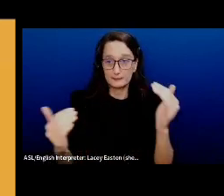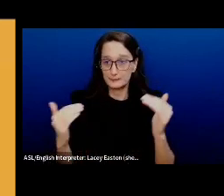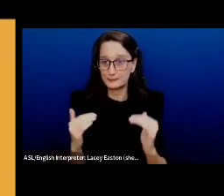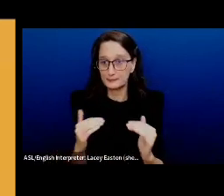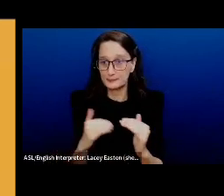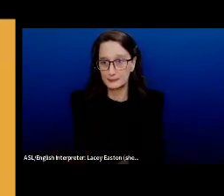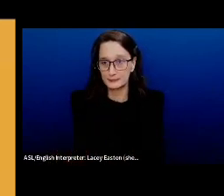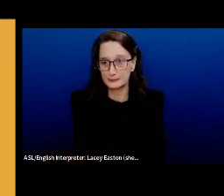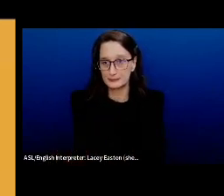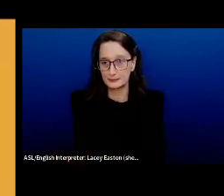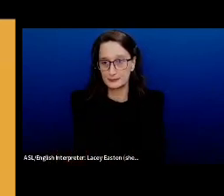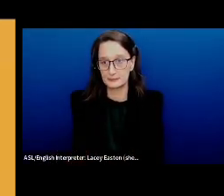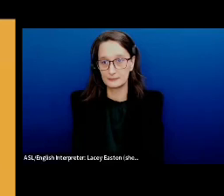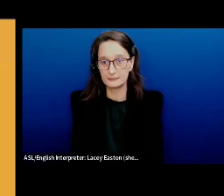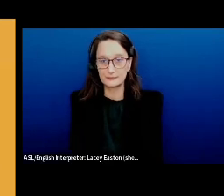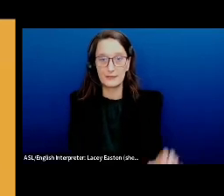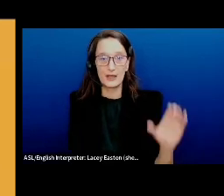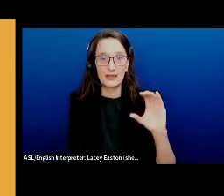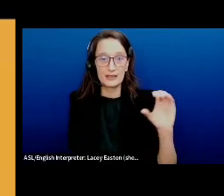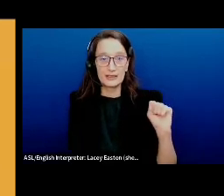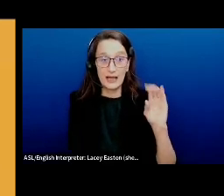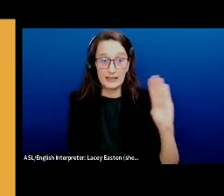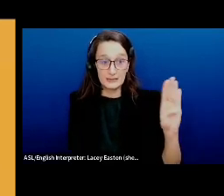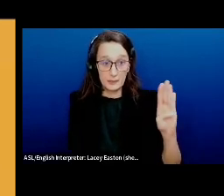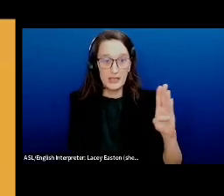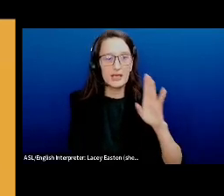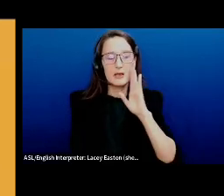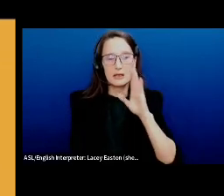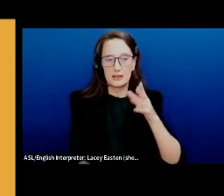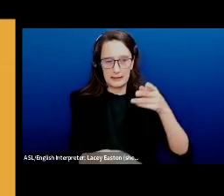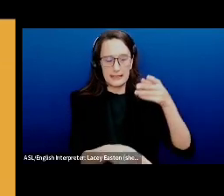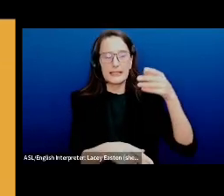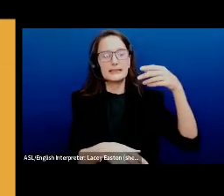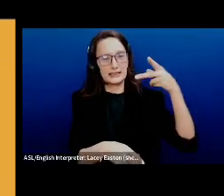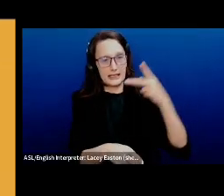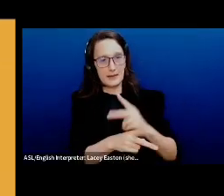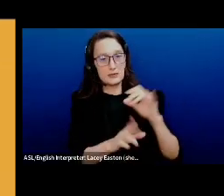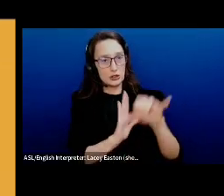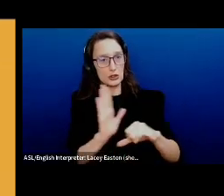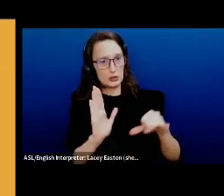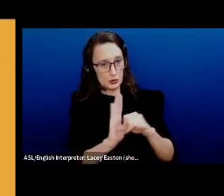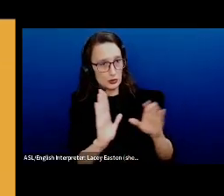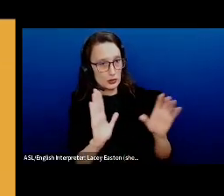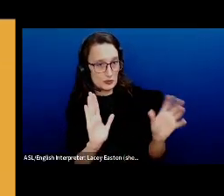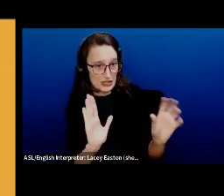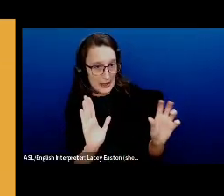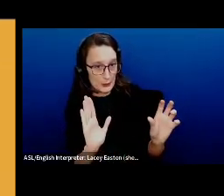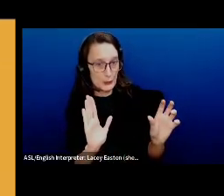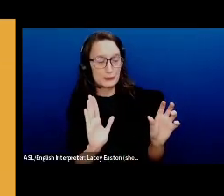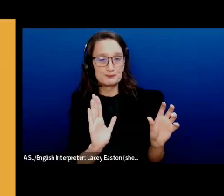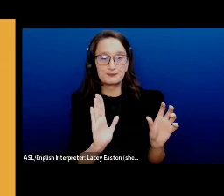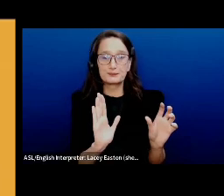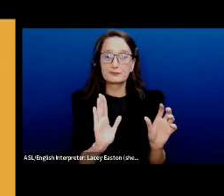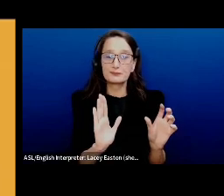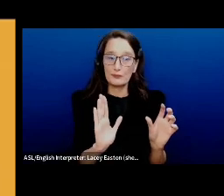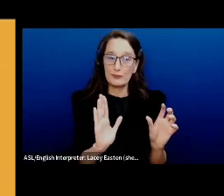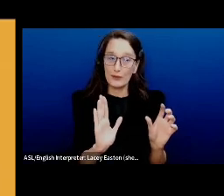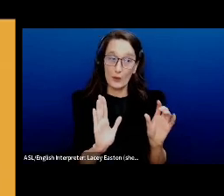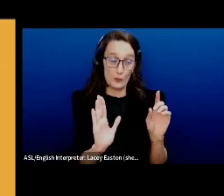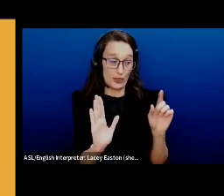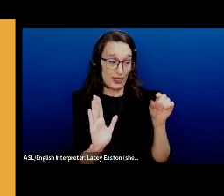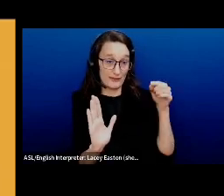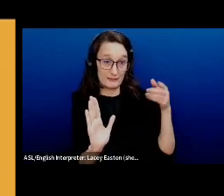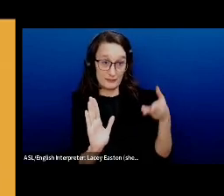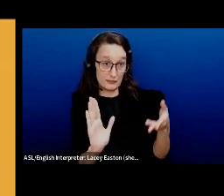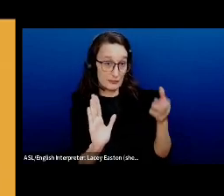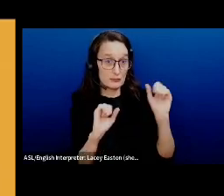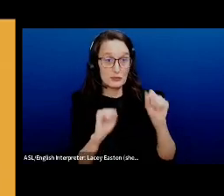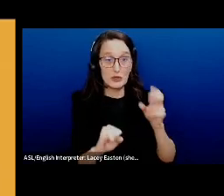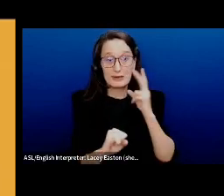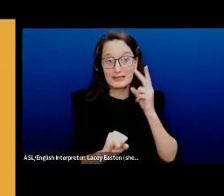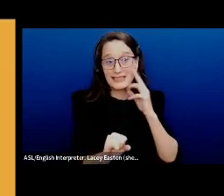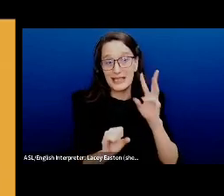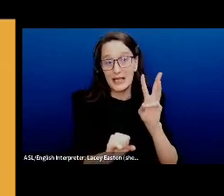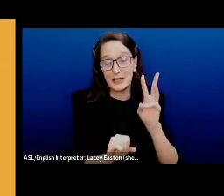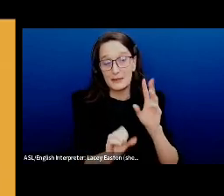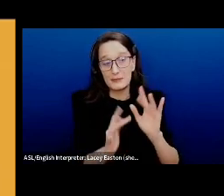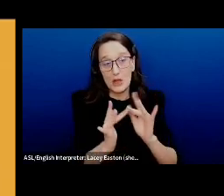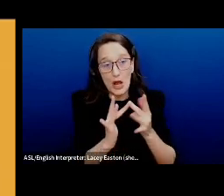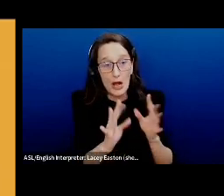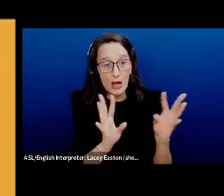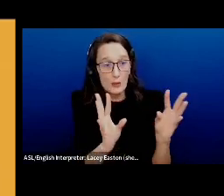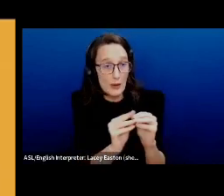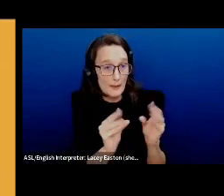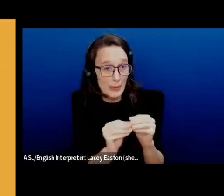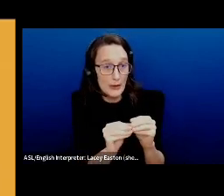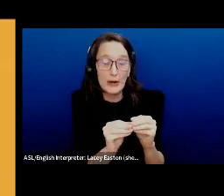El CSB tiene un canal de YouTube donde no solo pueden ver seminarios web o diferentes